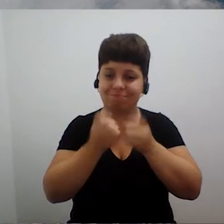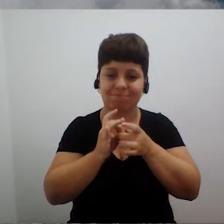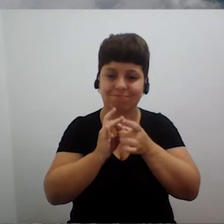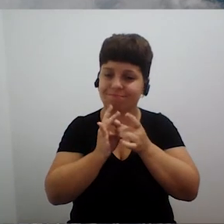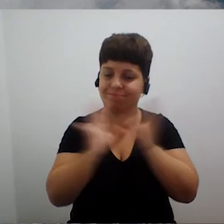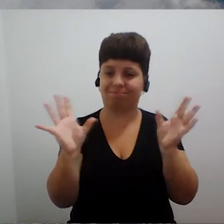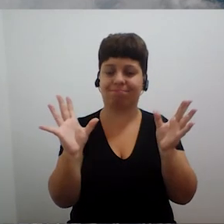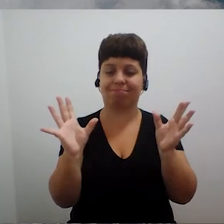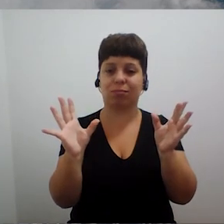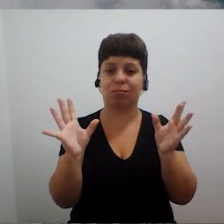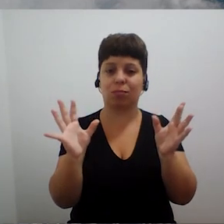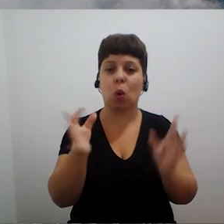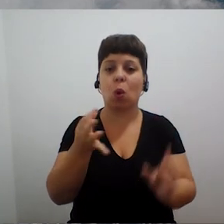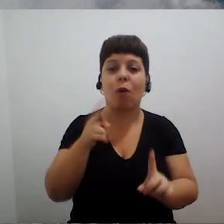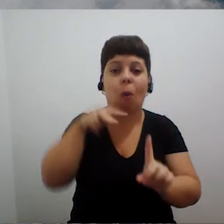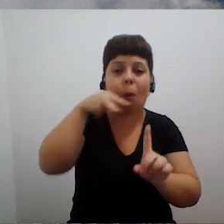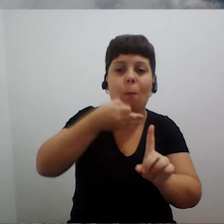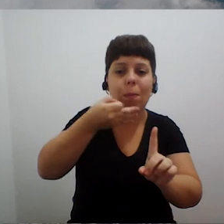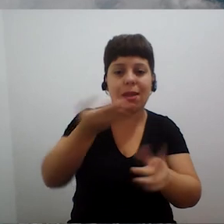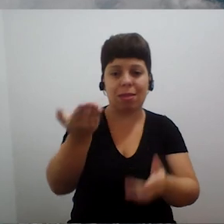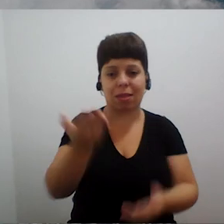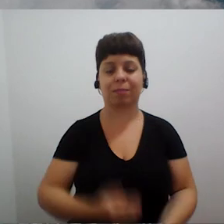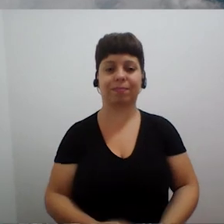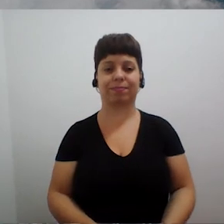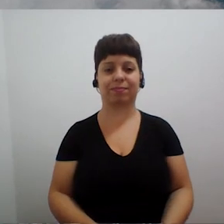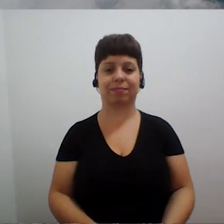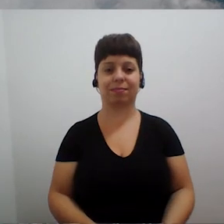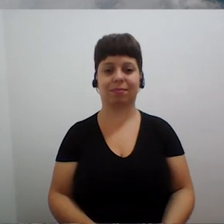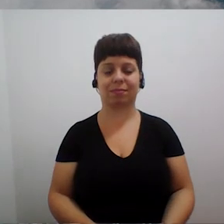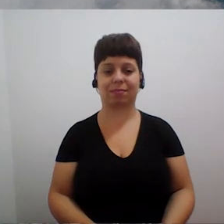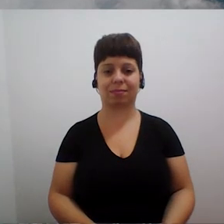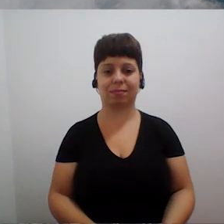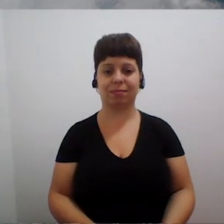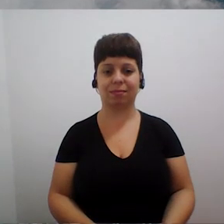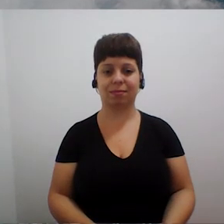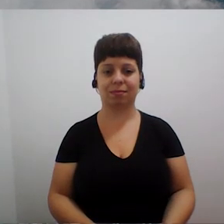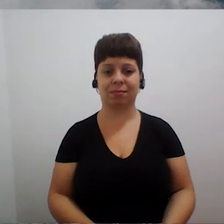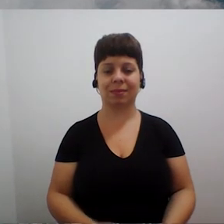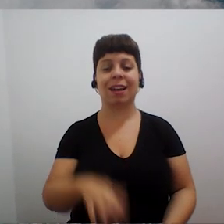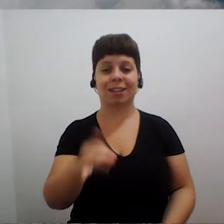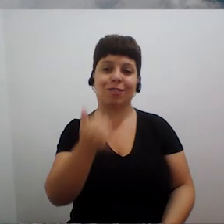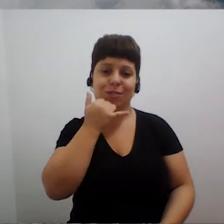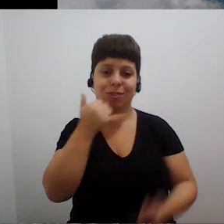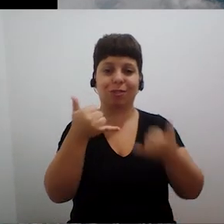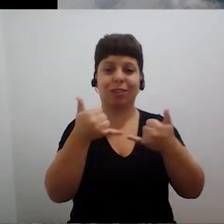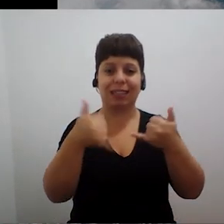com a gente a sua visão sobre isso. Minha apresentação deu pani mas eu sou a Alda de Oyá